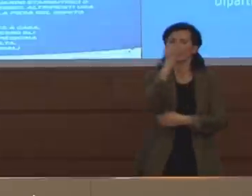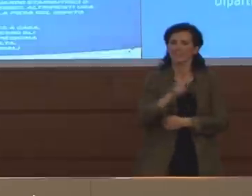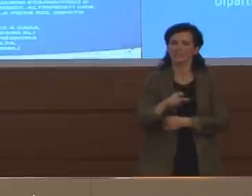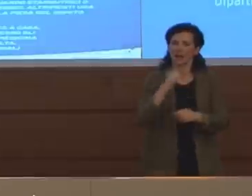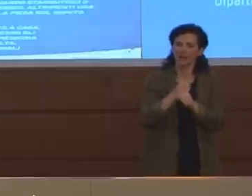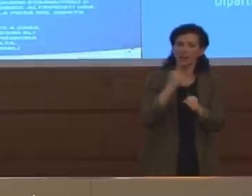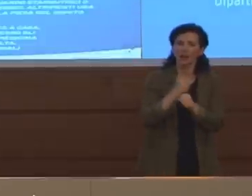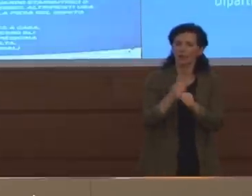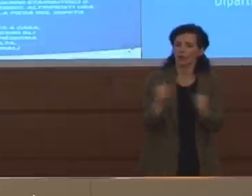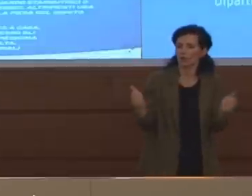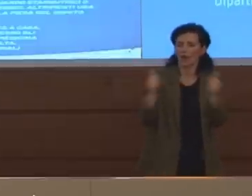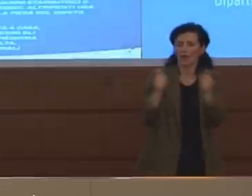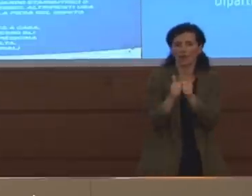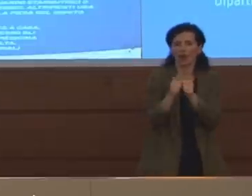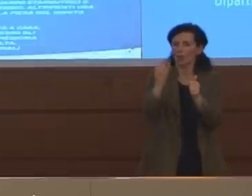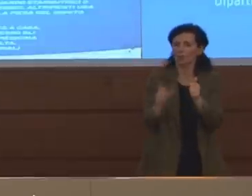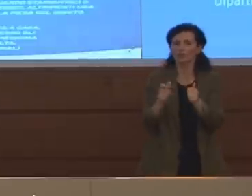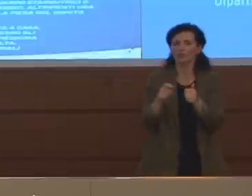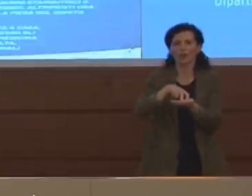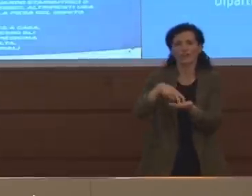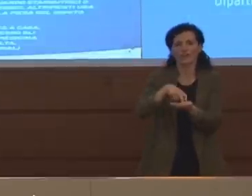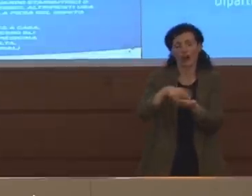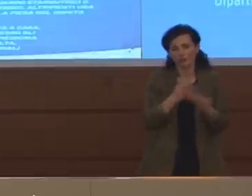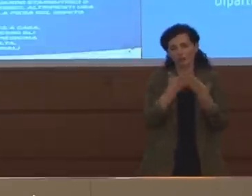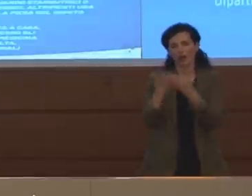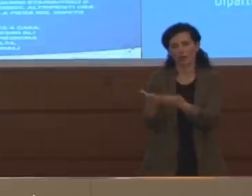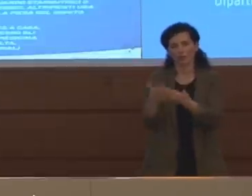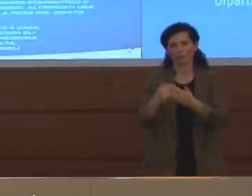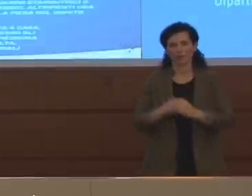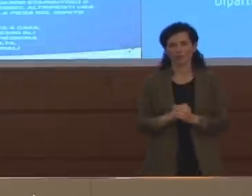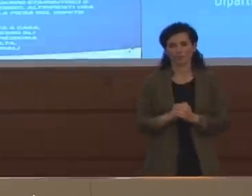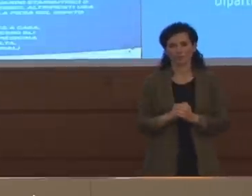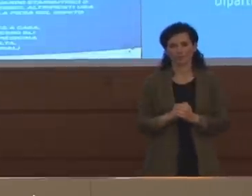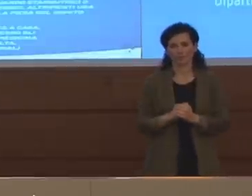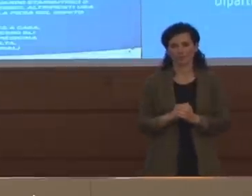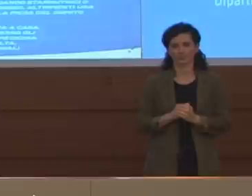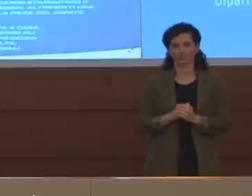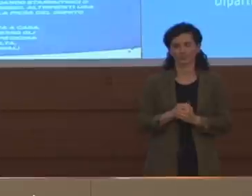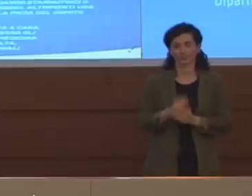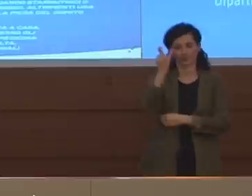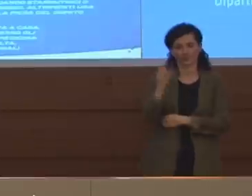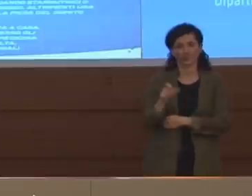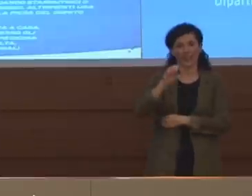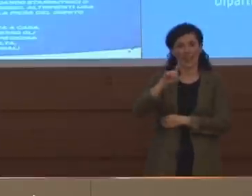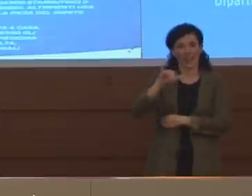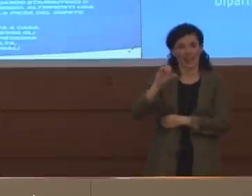delle persone più fragili. Quel papà, nel ringraziare me e il sistema di